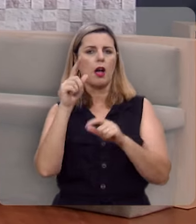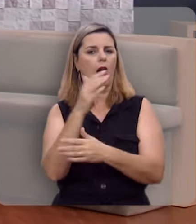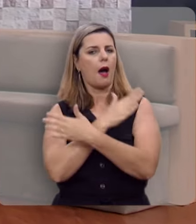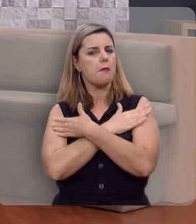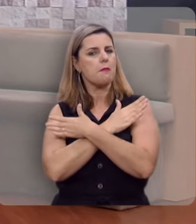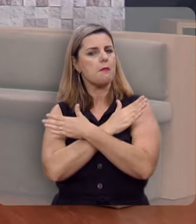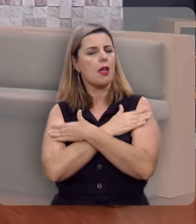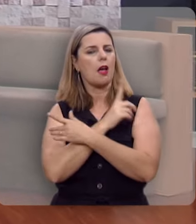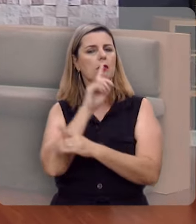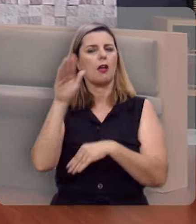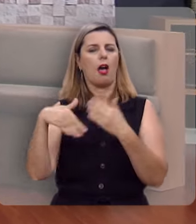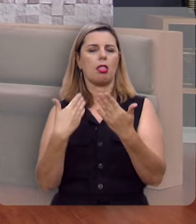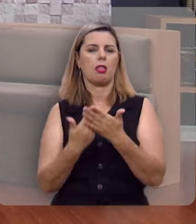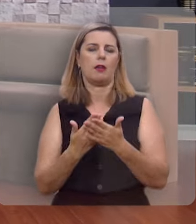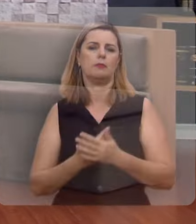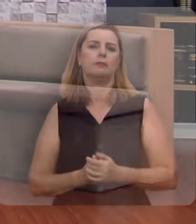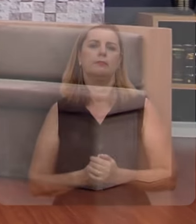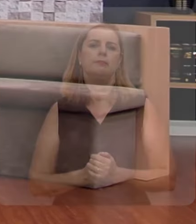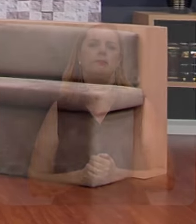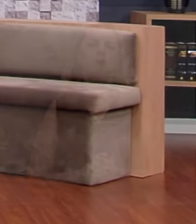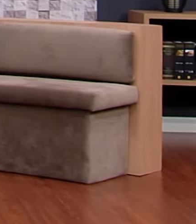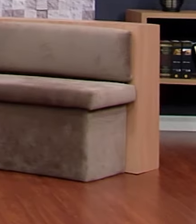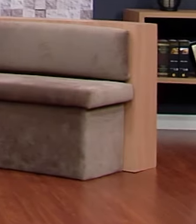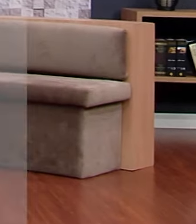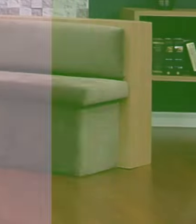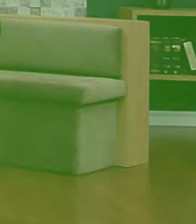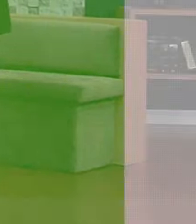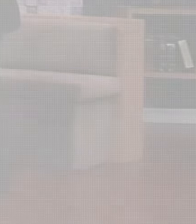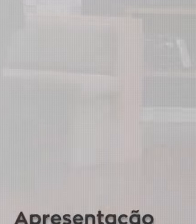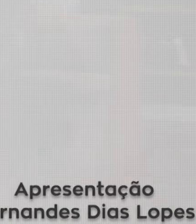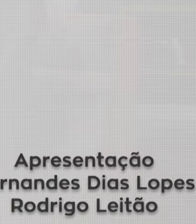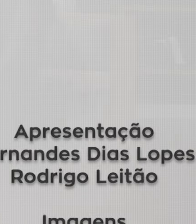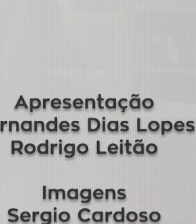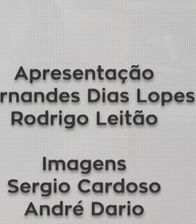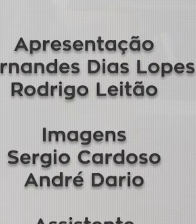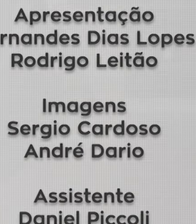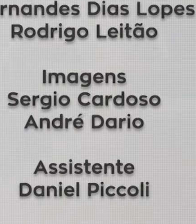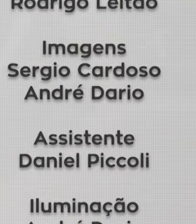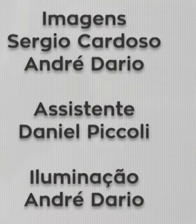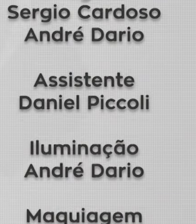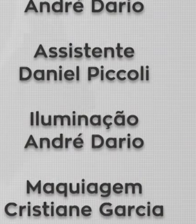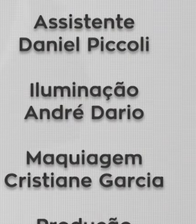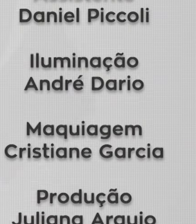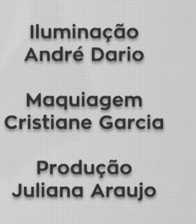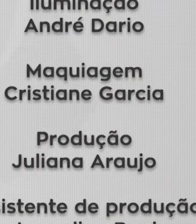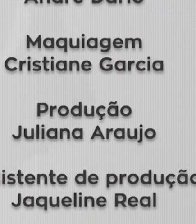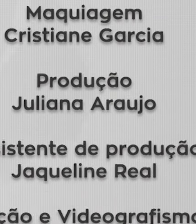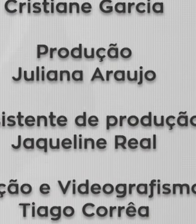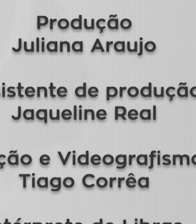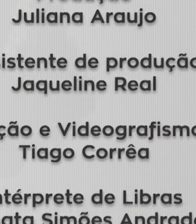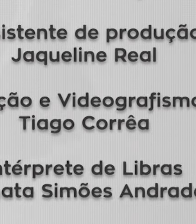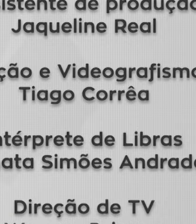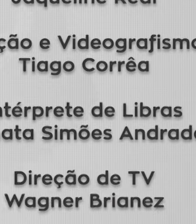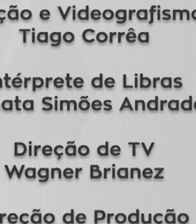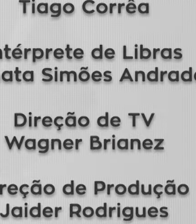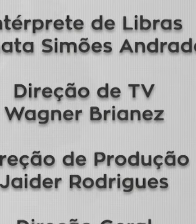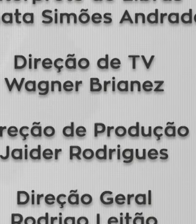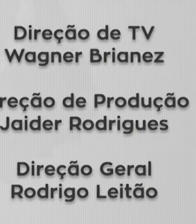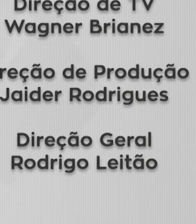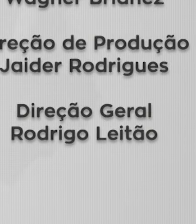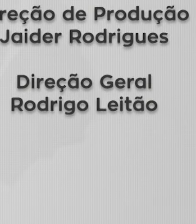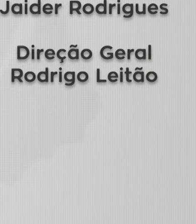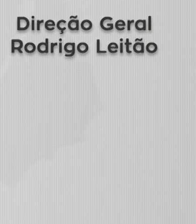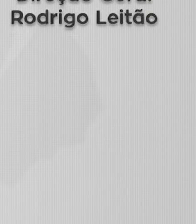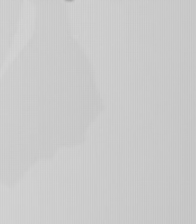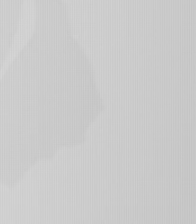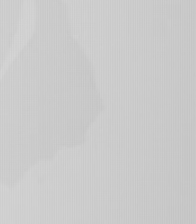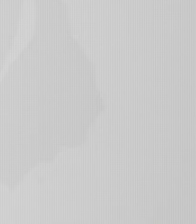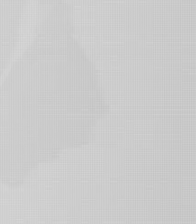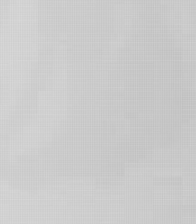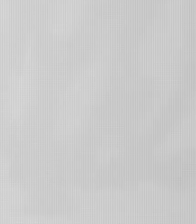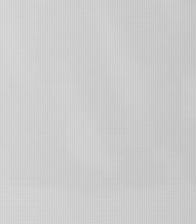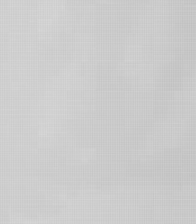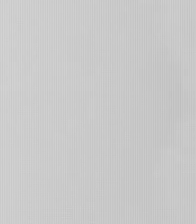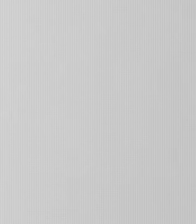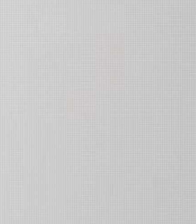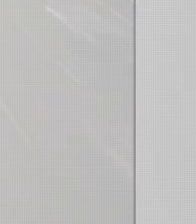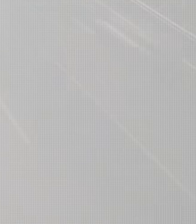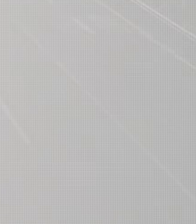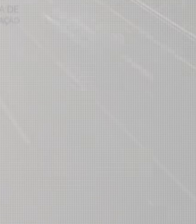Um grande abraço e até lá, se Deus quiser.